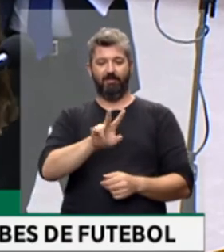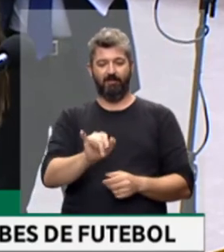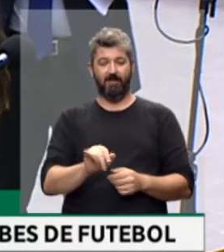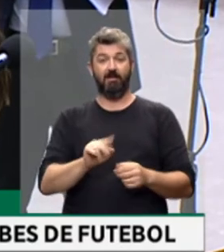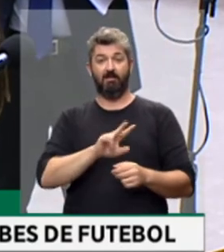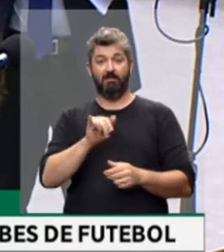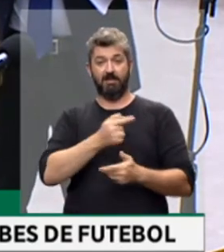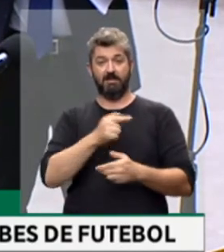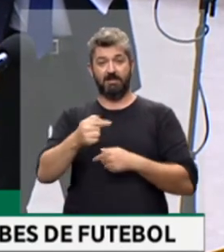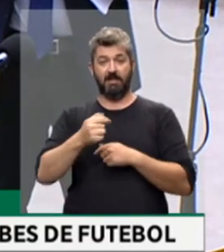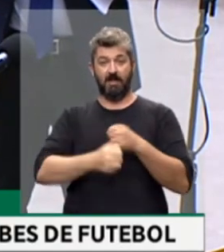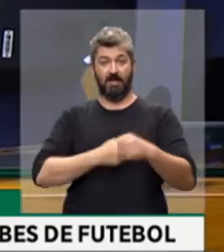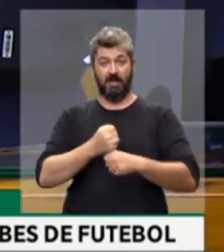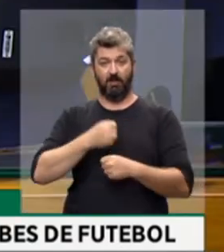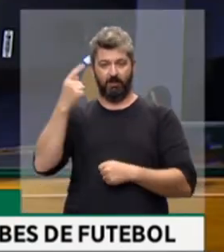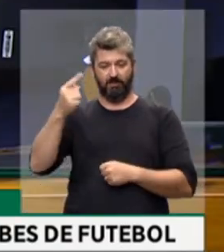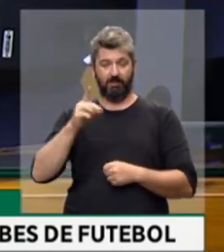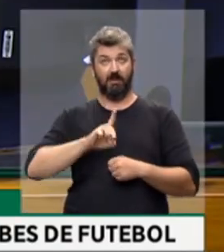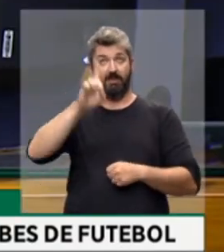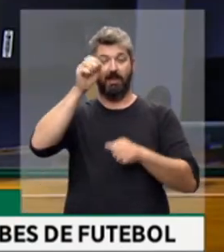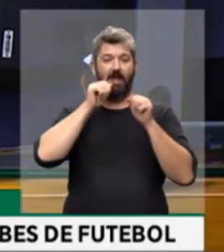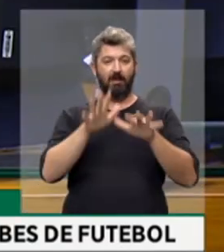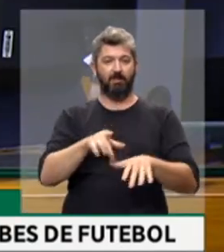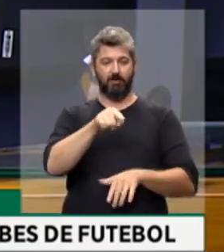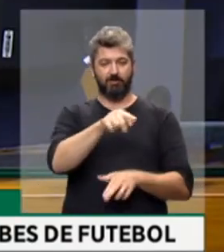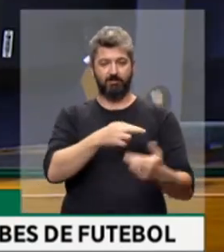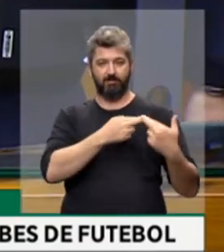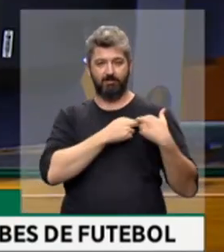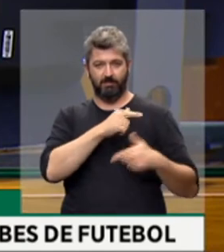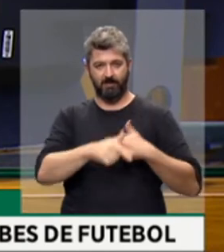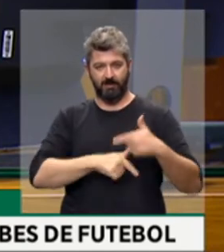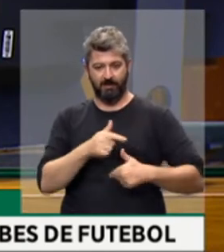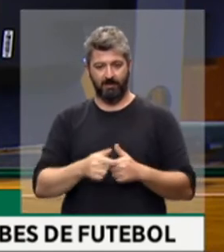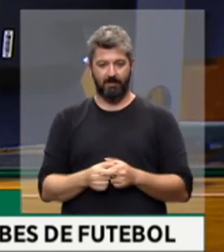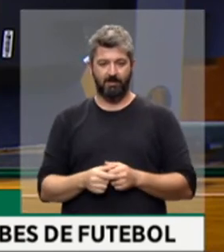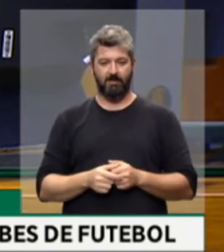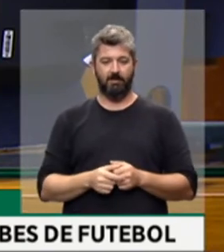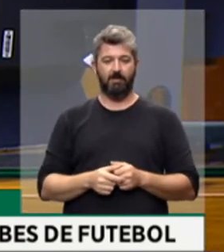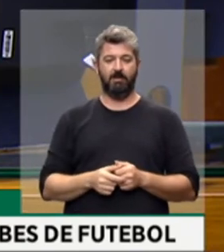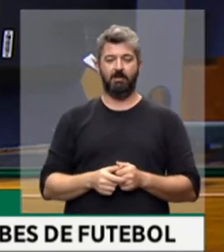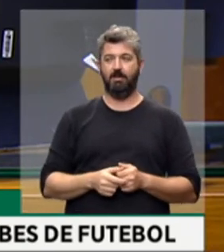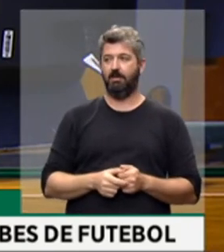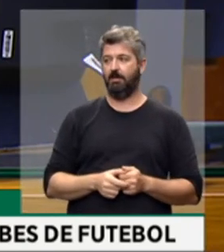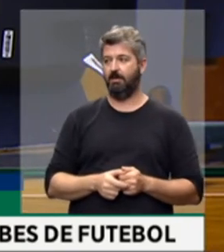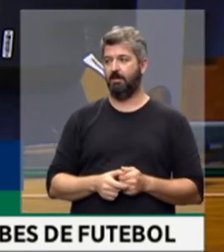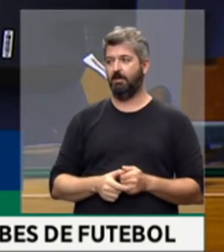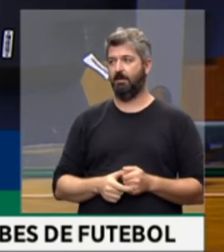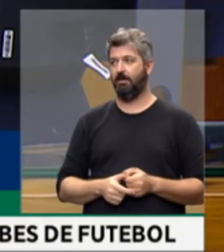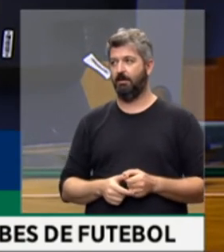DE AGORA, A PARTIR DO PRÓXIMO ANO, NA VERDADE, NÓS TEREMOS UMA BANCADA DE MAIORIA FEMININA. É UM FEITO HISTÓ